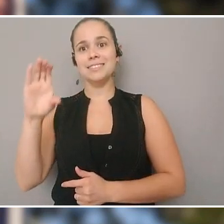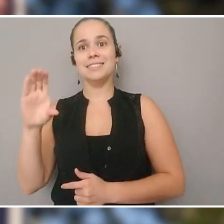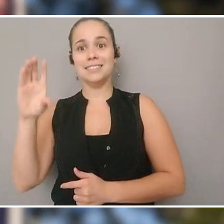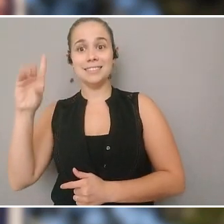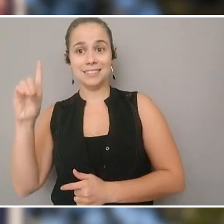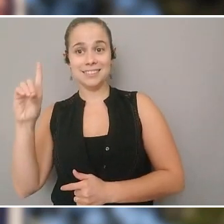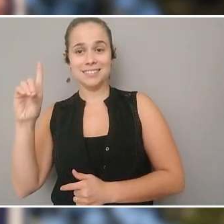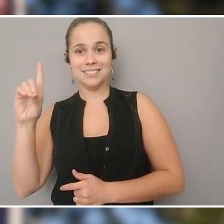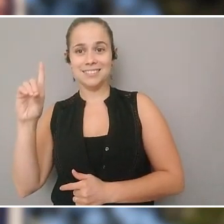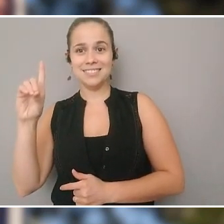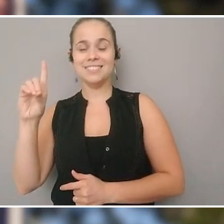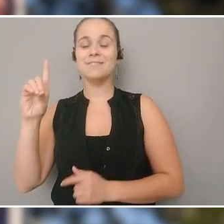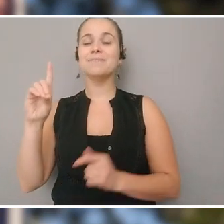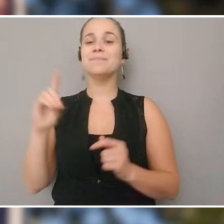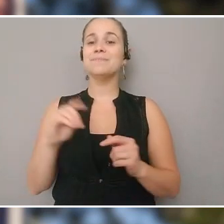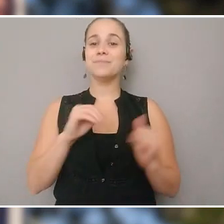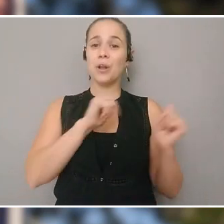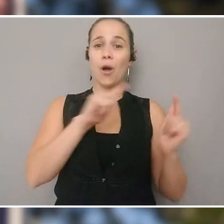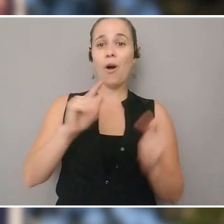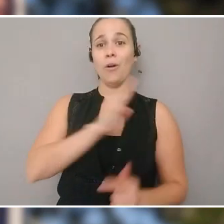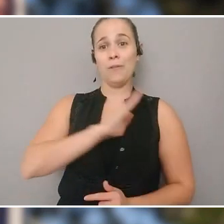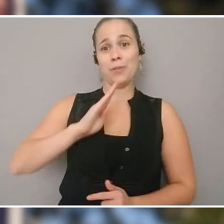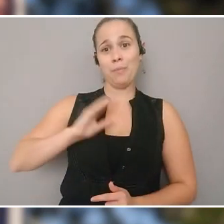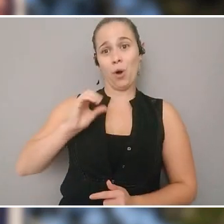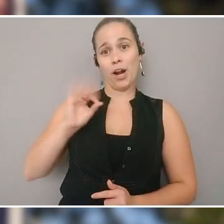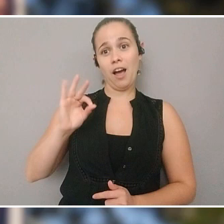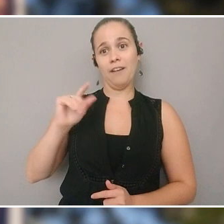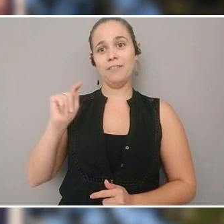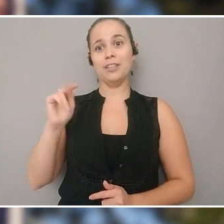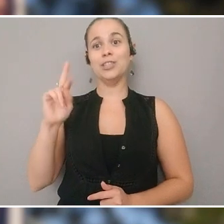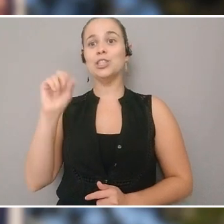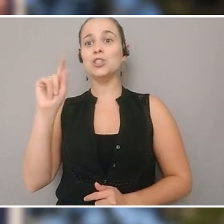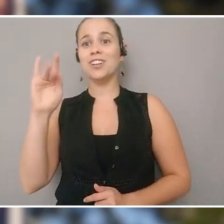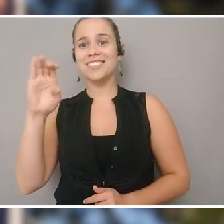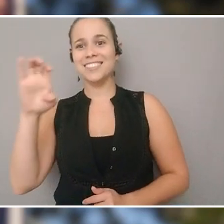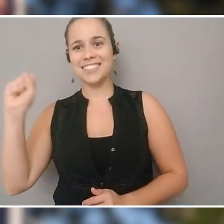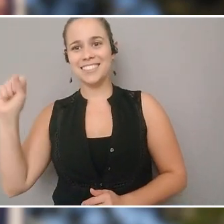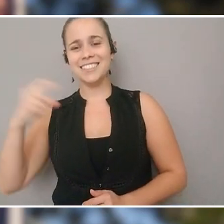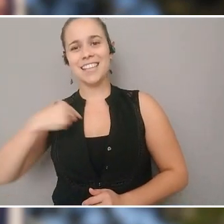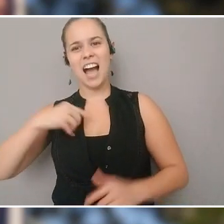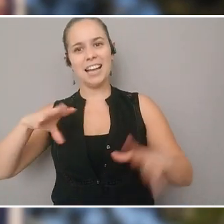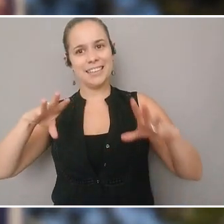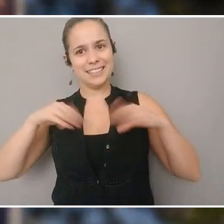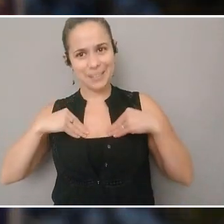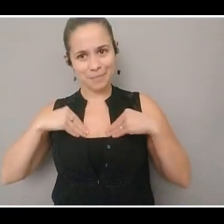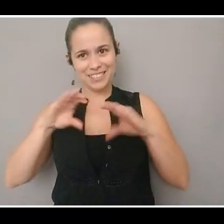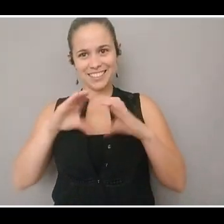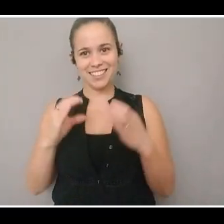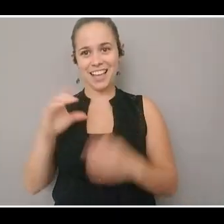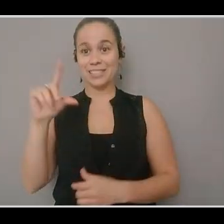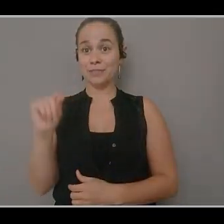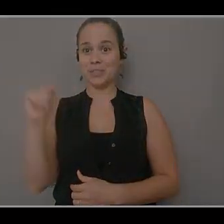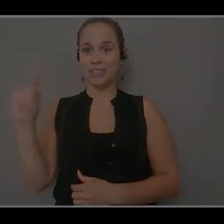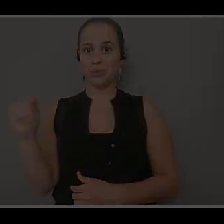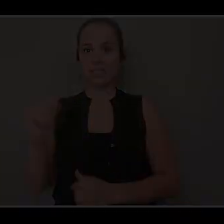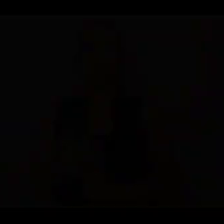College y la Junta de Síndicos, yo acepto la clase de 2020.